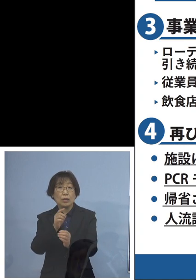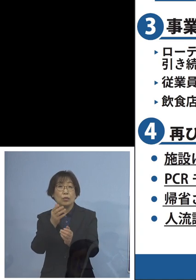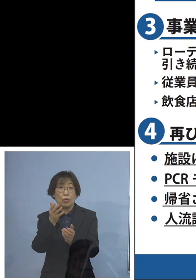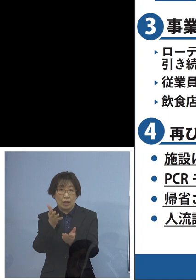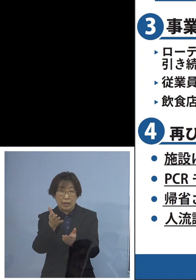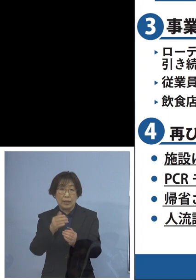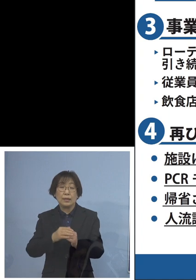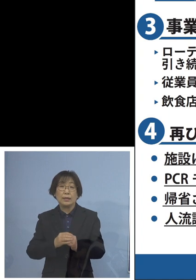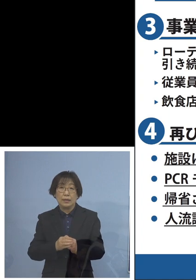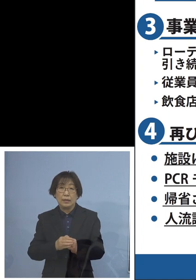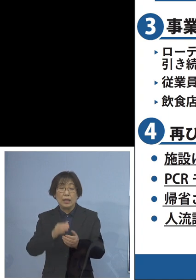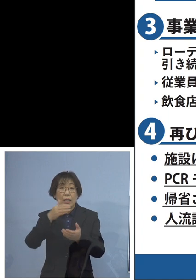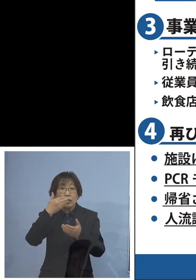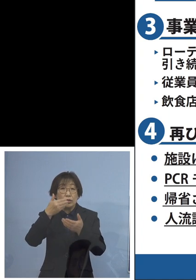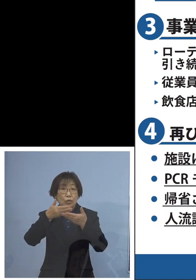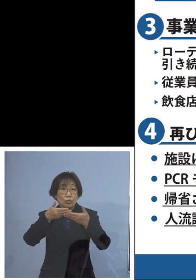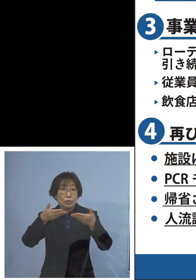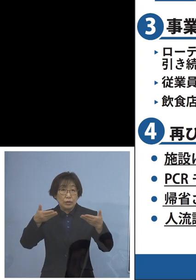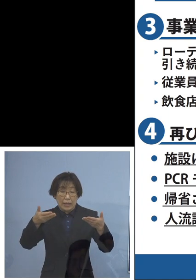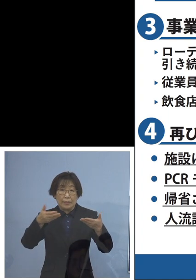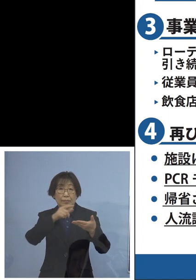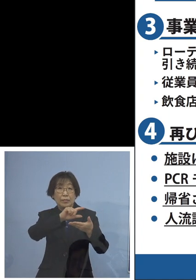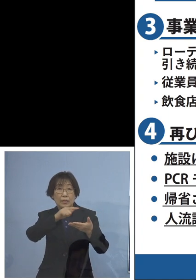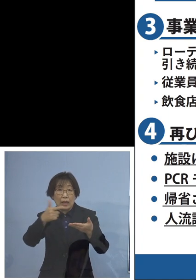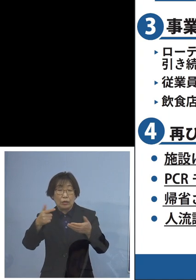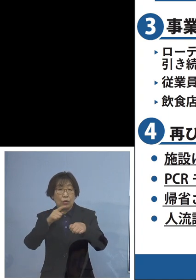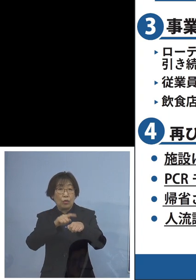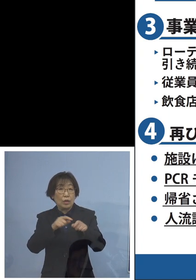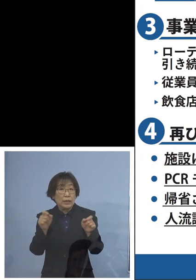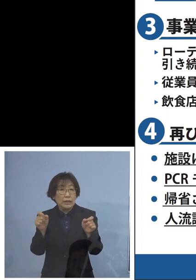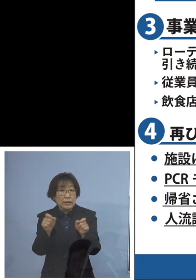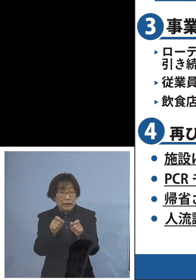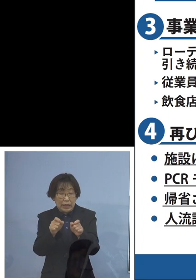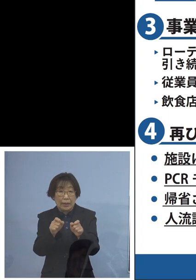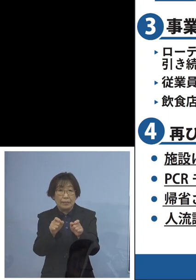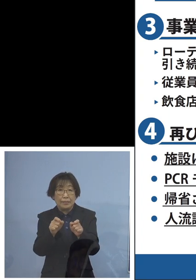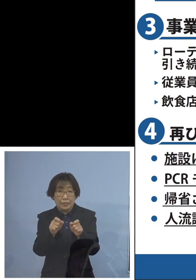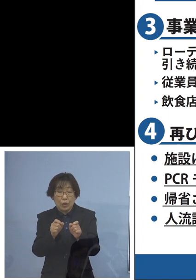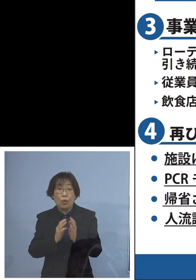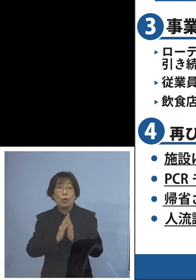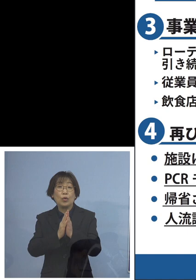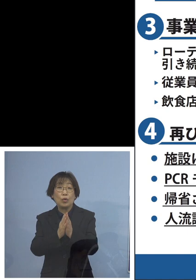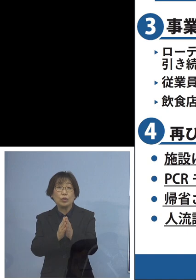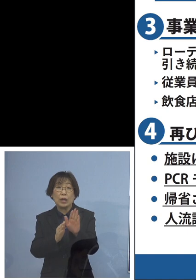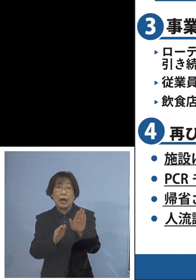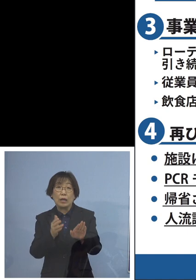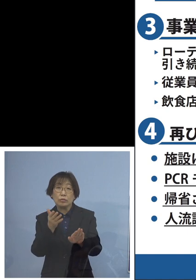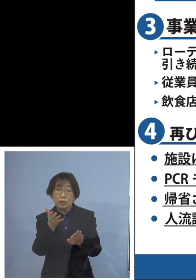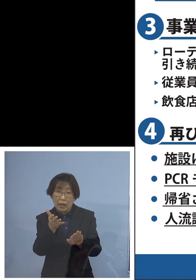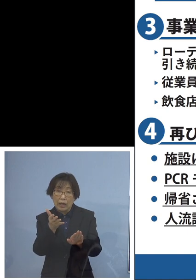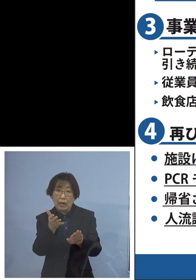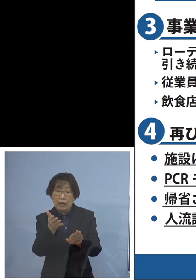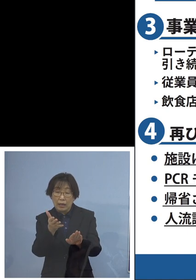飲食店などについての 時短の要請があるのかないのか あるのであれば、どんな状況なのか